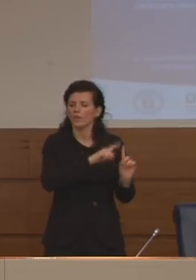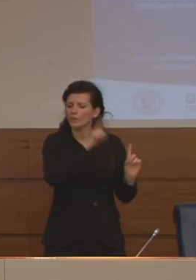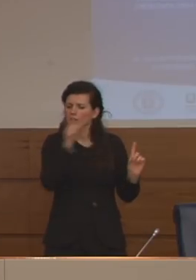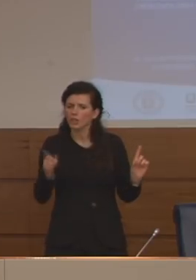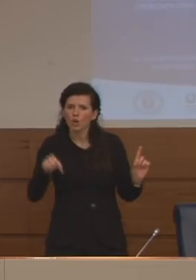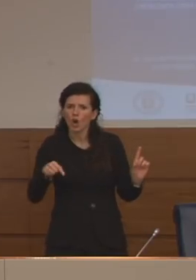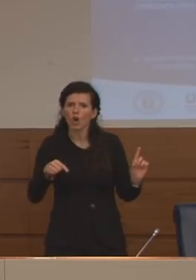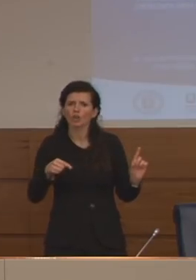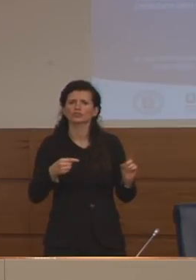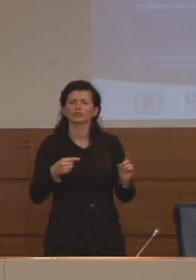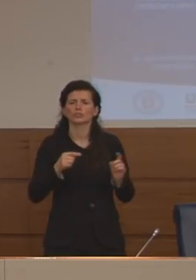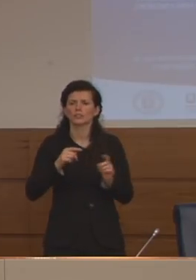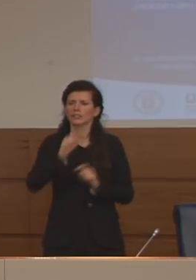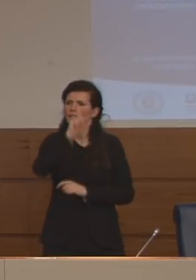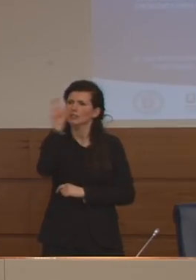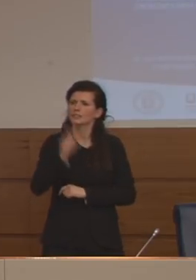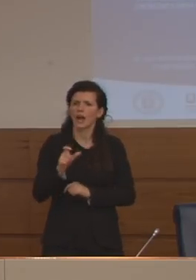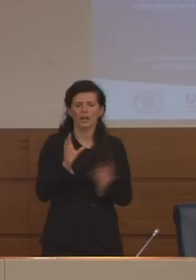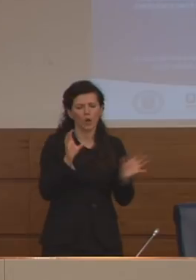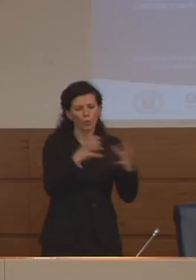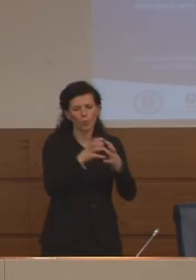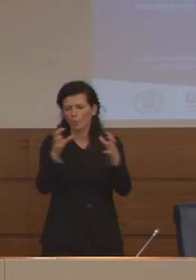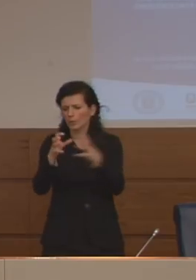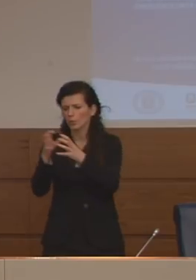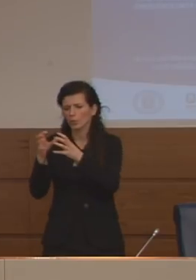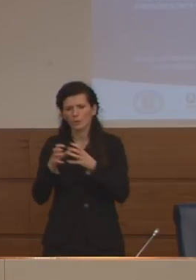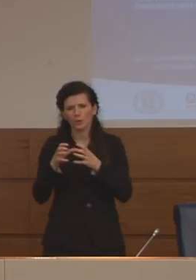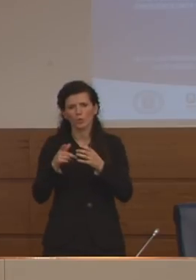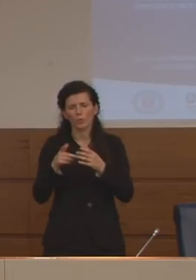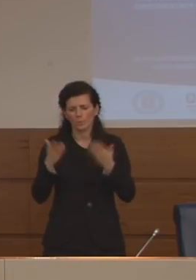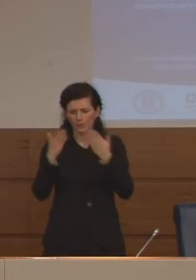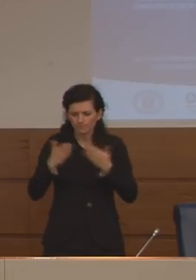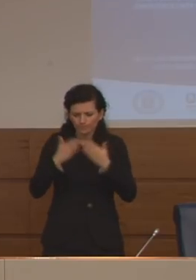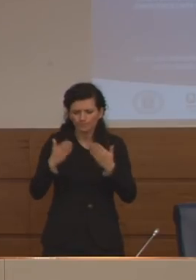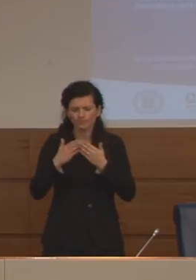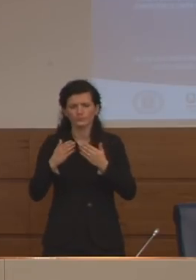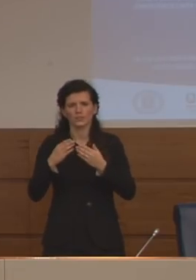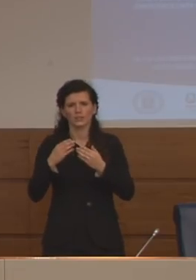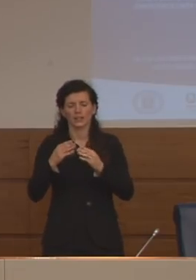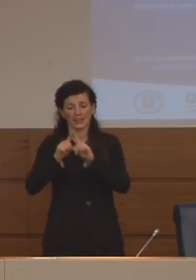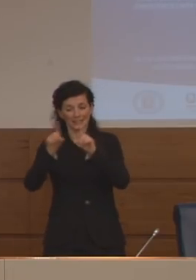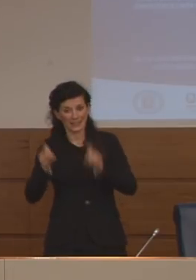stanno testando, stanno vagliando sia test sierorologici sia test molecolari.